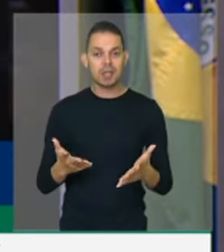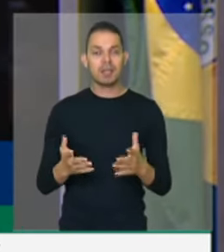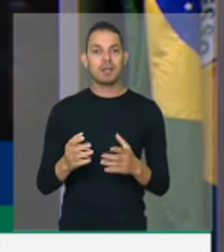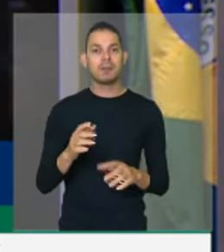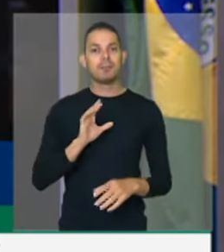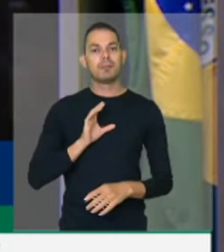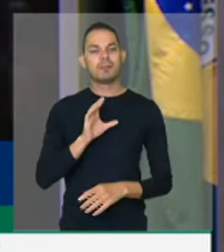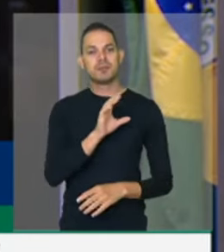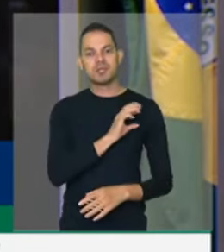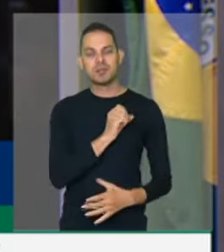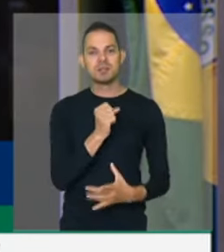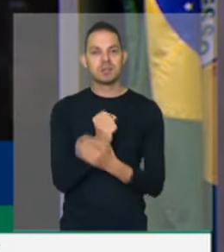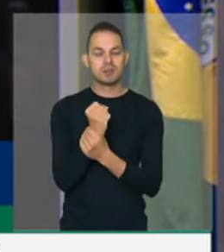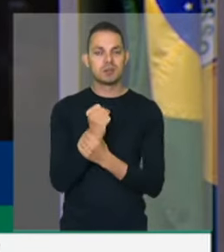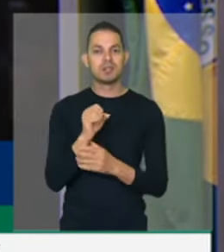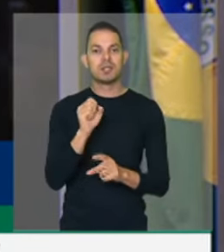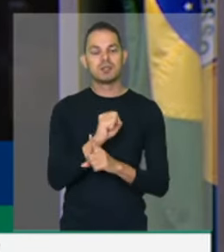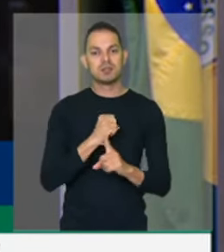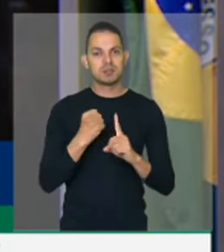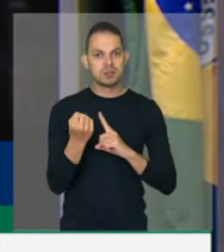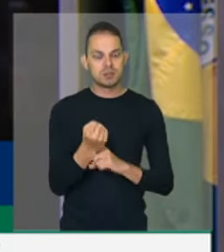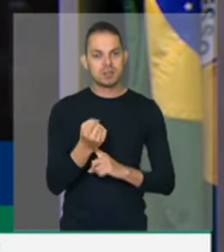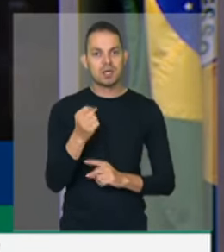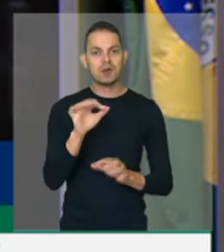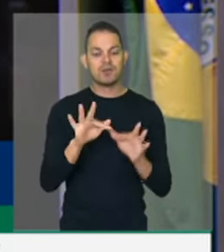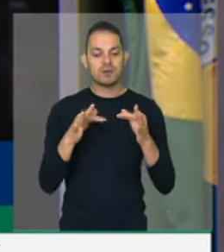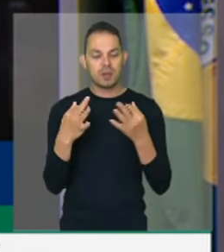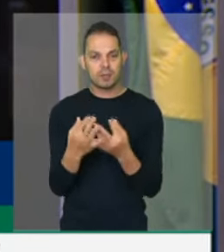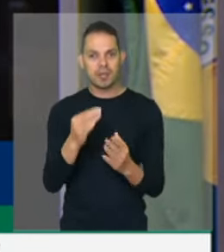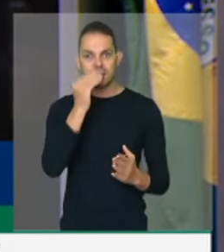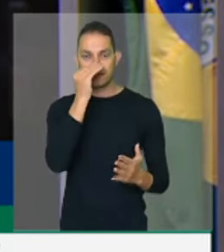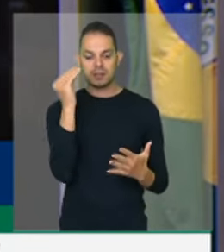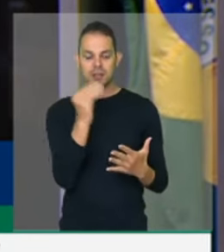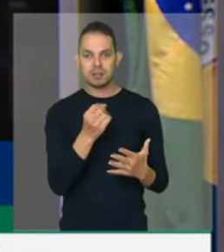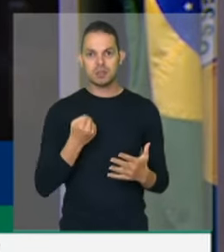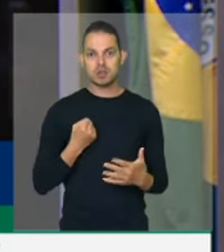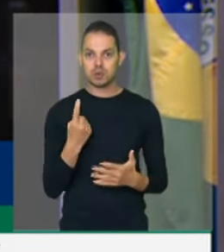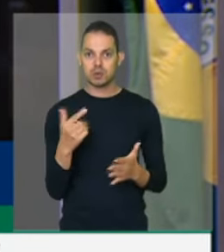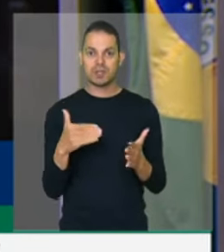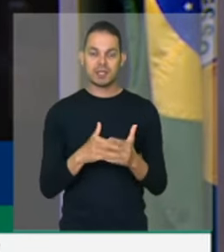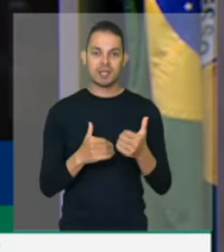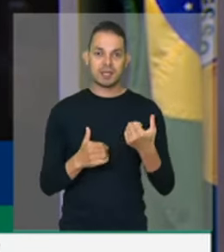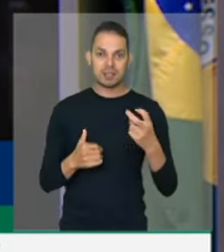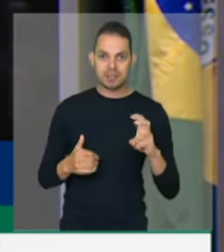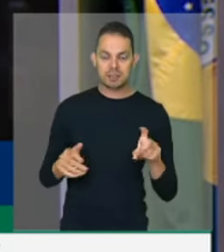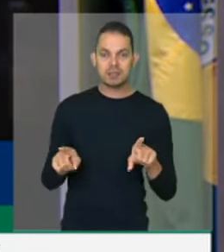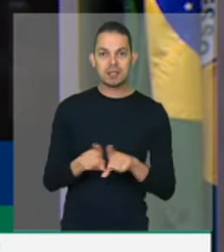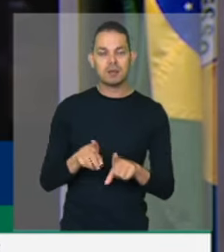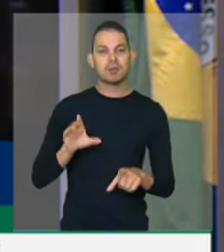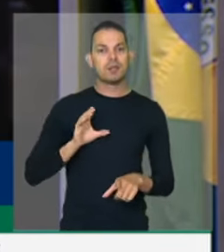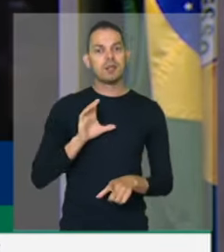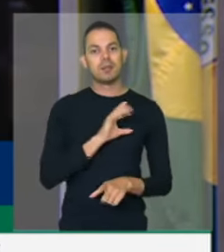EMENDAS. DE PLENÁRIO DE 1 A 15 E PELA COMISSÃO DE FINANÇAS E TRIBUTAÇÃO, VOTAMOS PELA EDUCAÇÃO FINANCEIRA E ORÇAMENTÁRIA E NO MÉRITO, PELA REJEIÇÃO